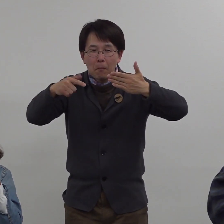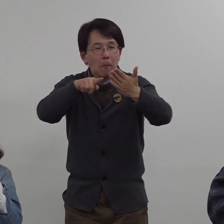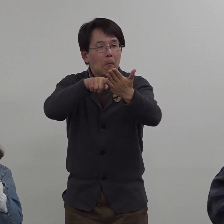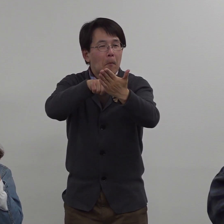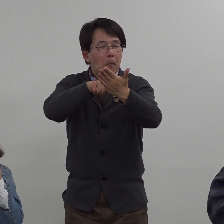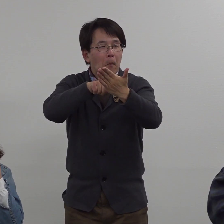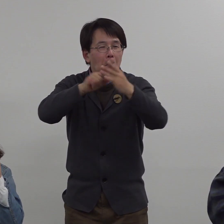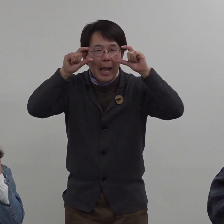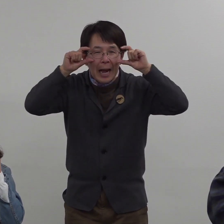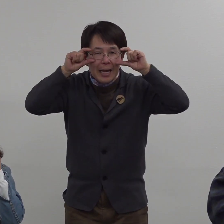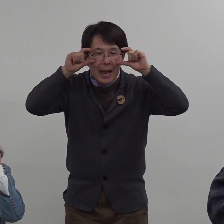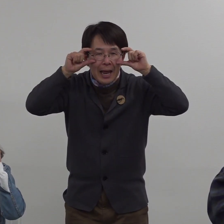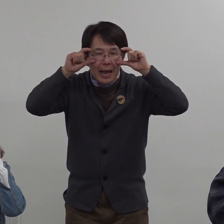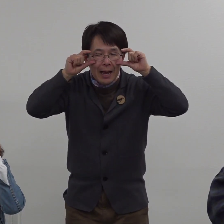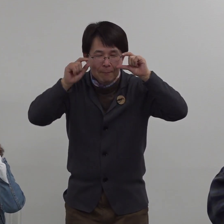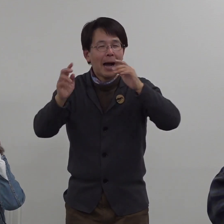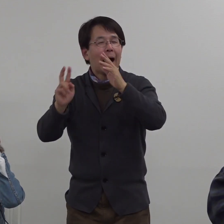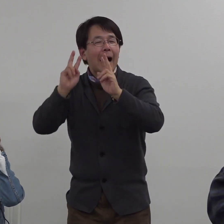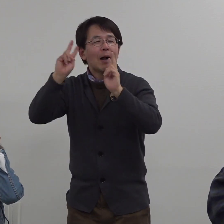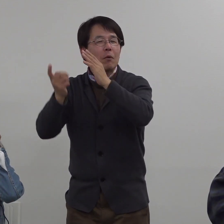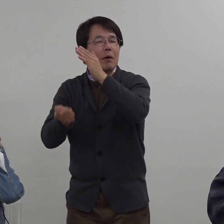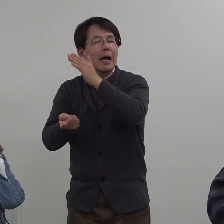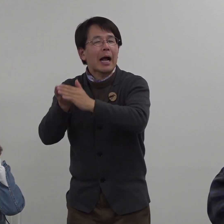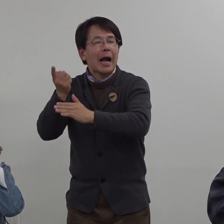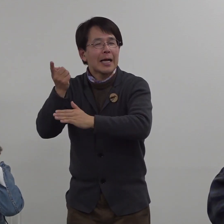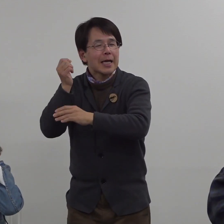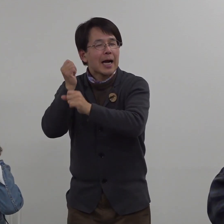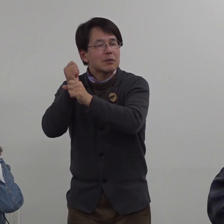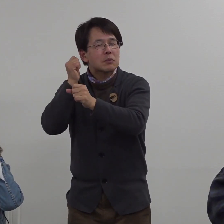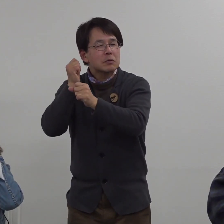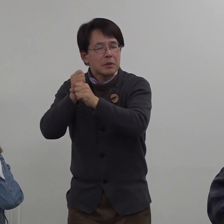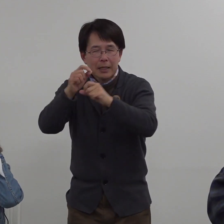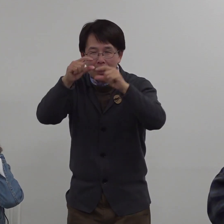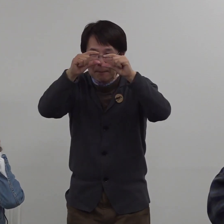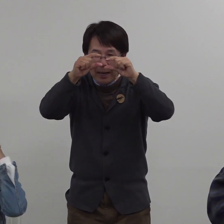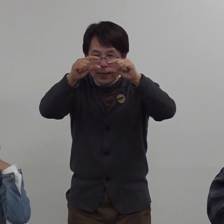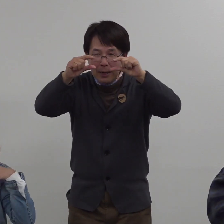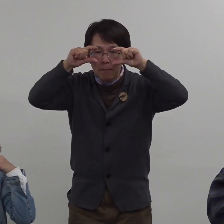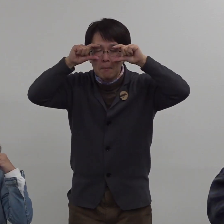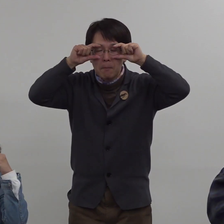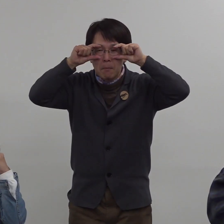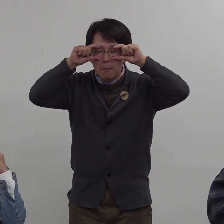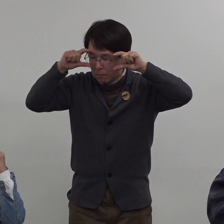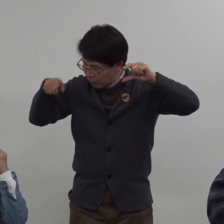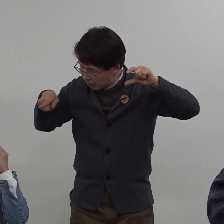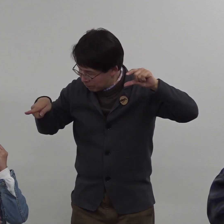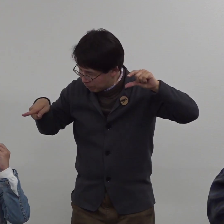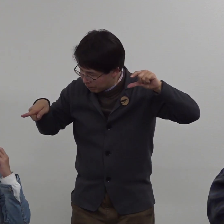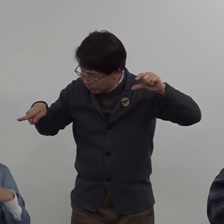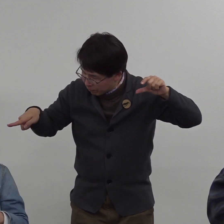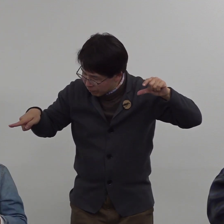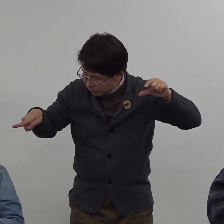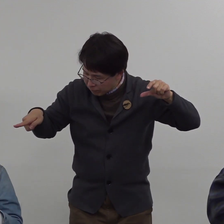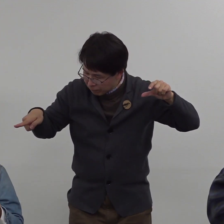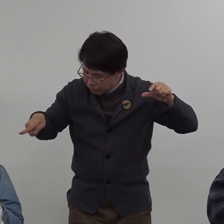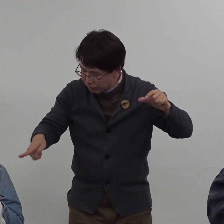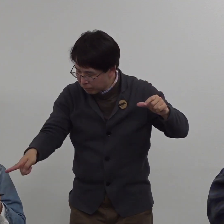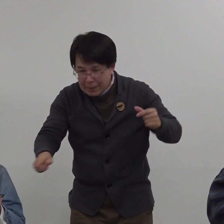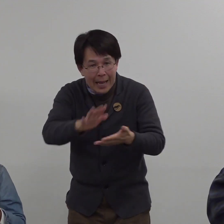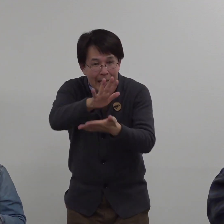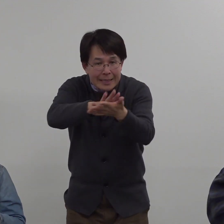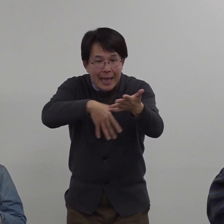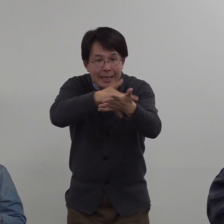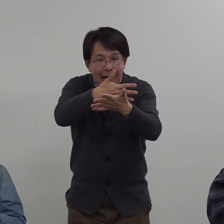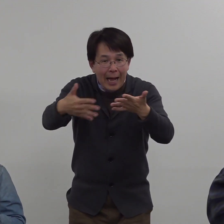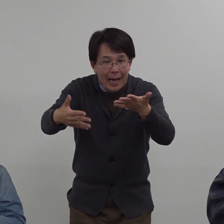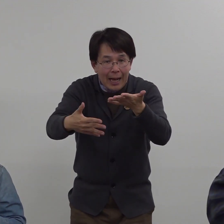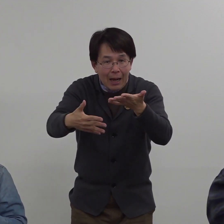ある会社の眼鏡で、これを目に眼鏡 をかけて 先にデータをダウンロードしたアプリを入れてセットしておくと